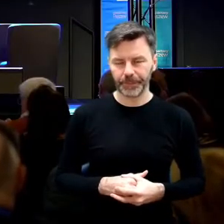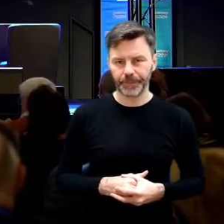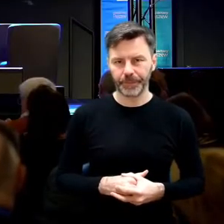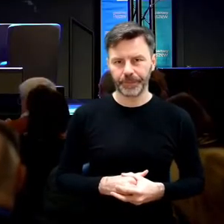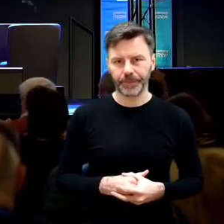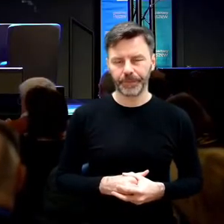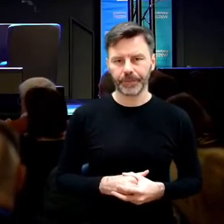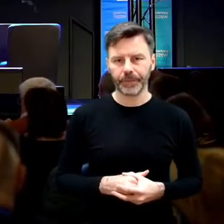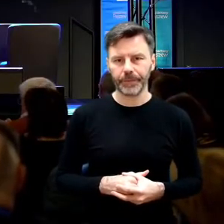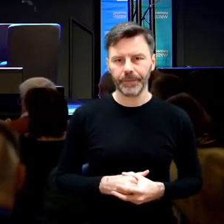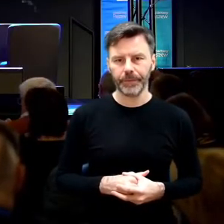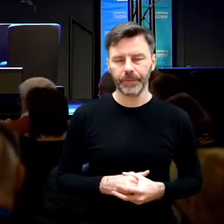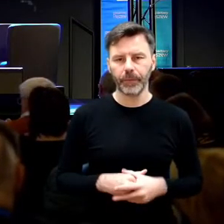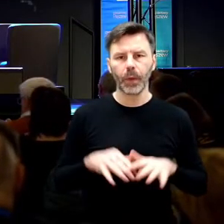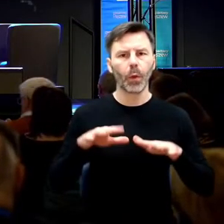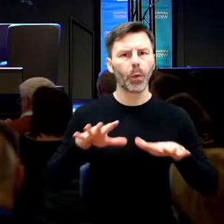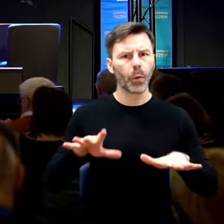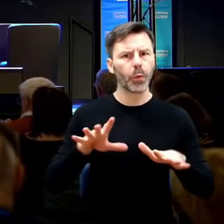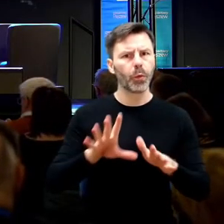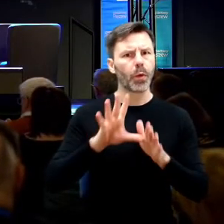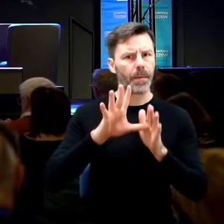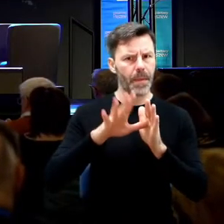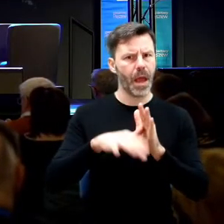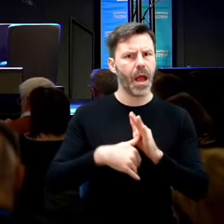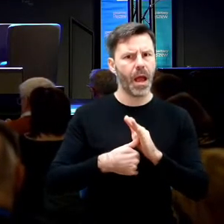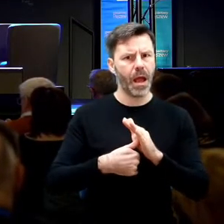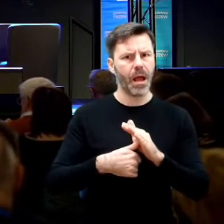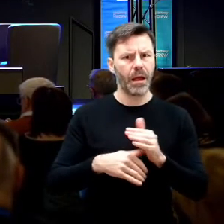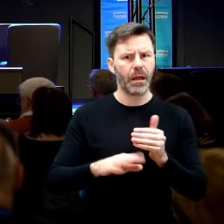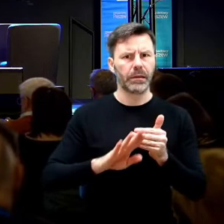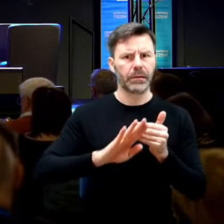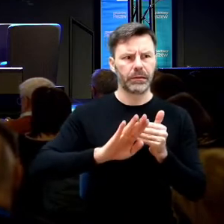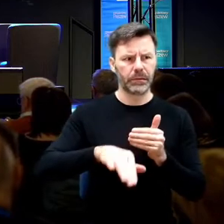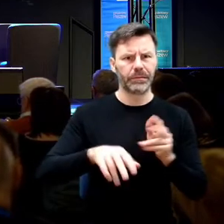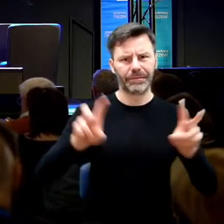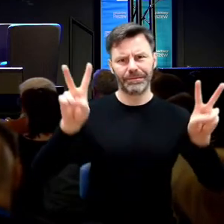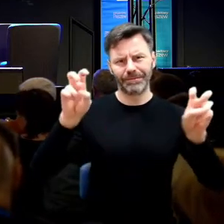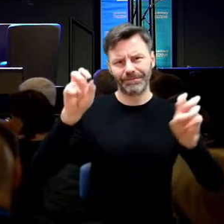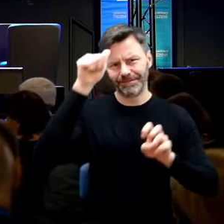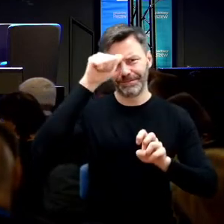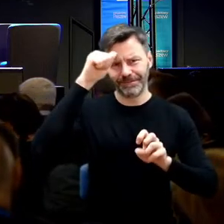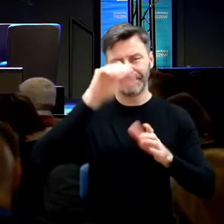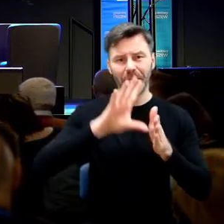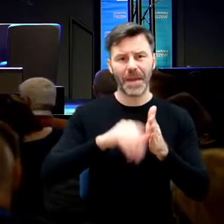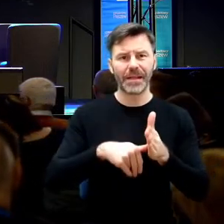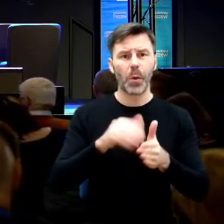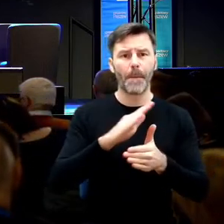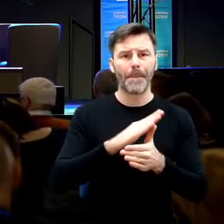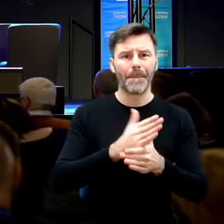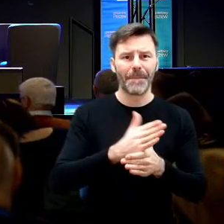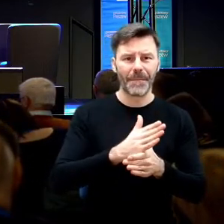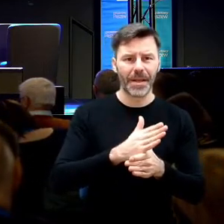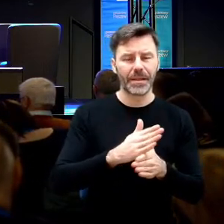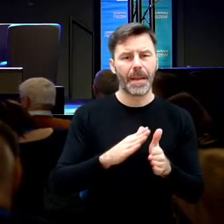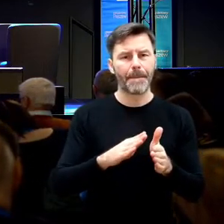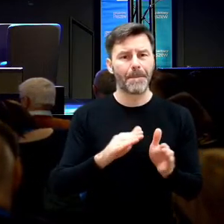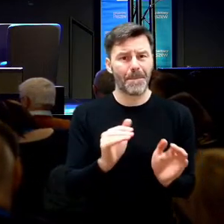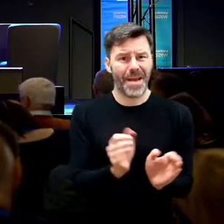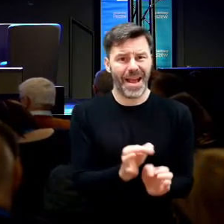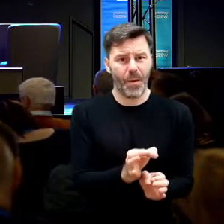właśnie pozametropolitalnych, umownie nazywanych miastami małymi, średnimi znajduje się w tej sytuacji, że bardzo szybko się depopuluje,